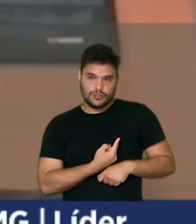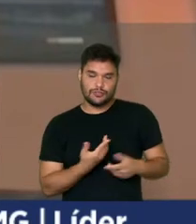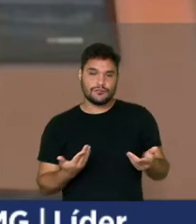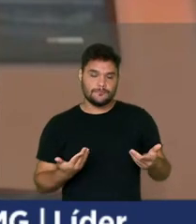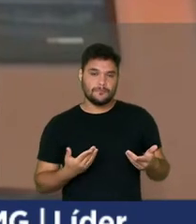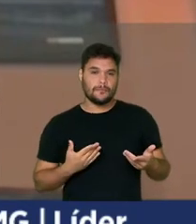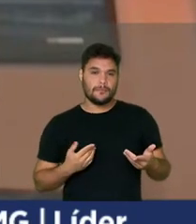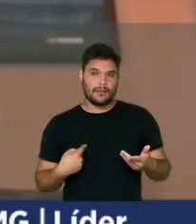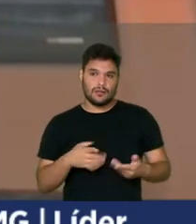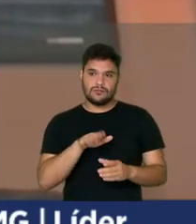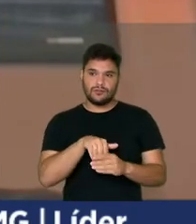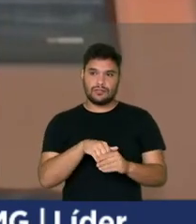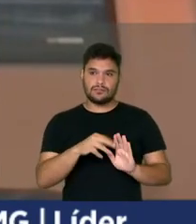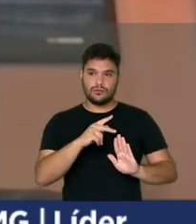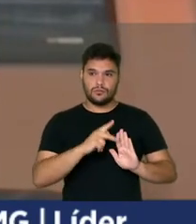OUTROS CERCA DE 22 DEPUTADOS EM CADA UMA DAS VOTAÇÕES DO